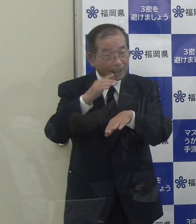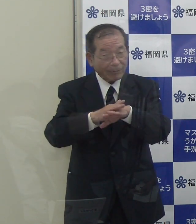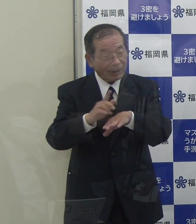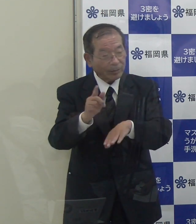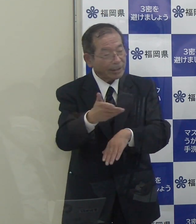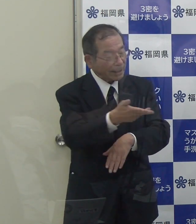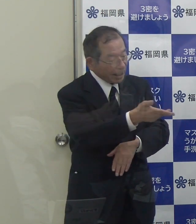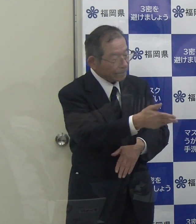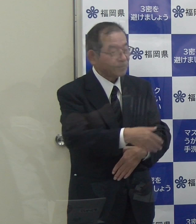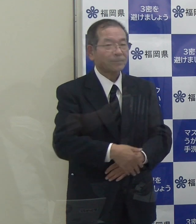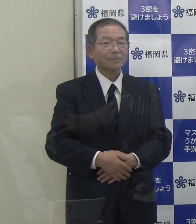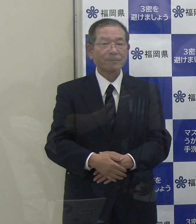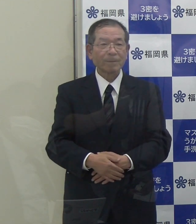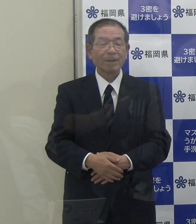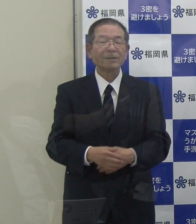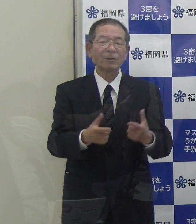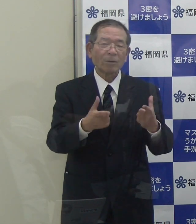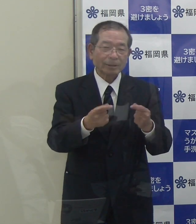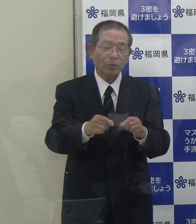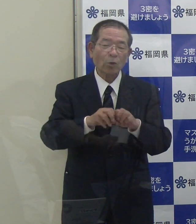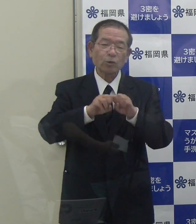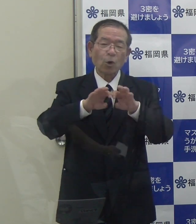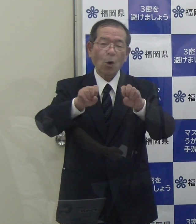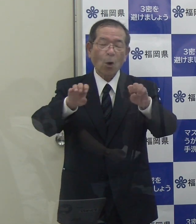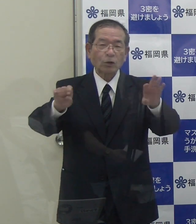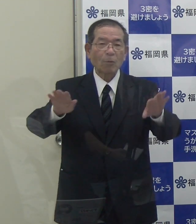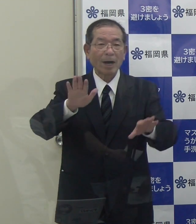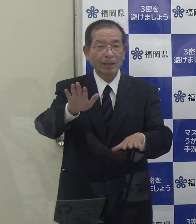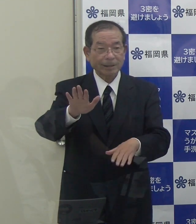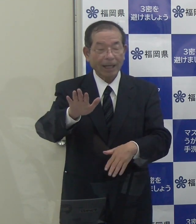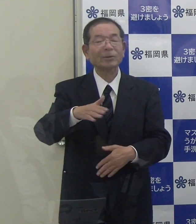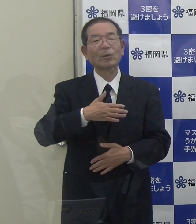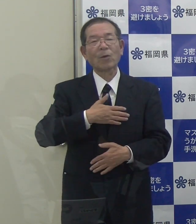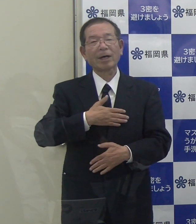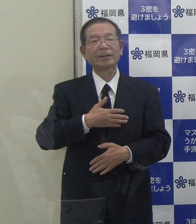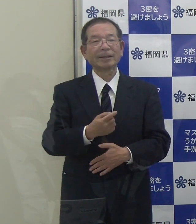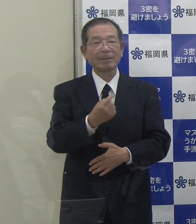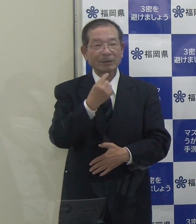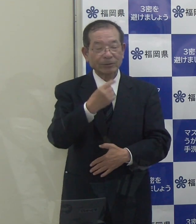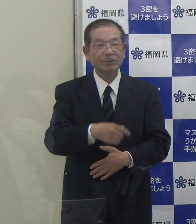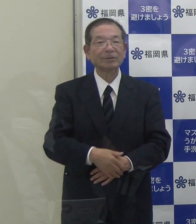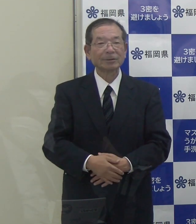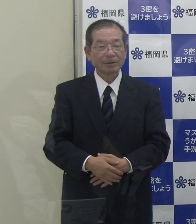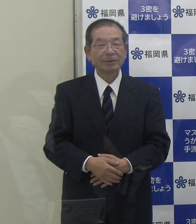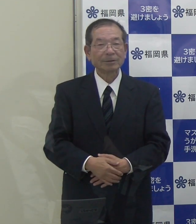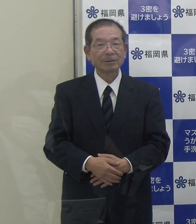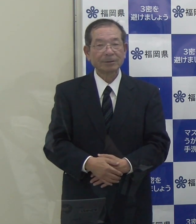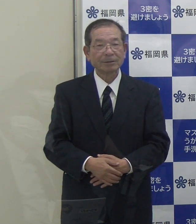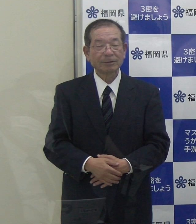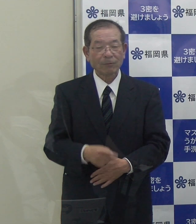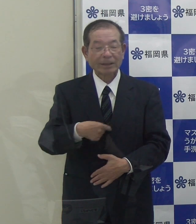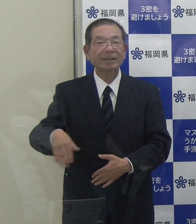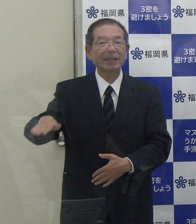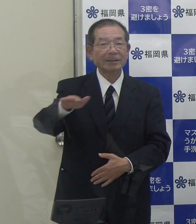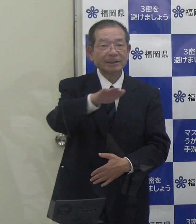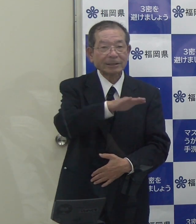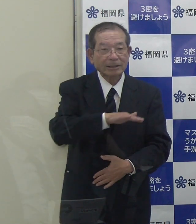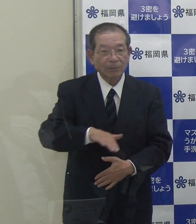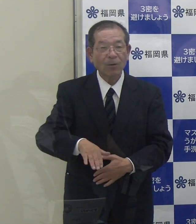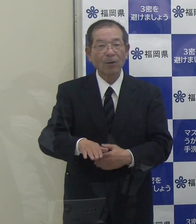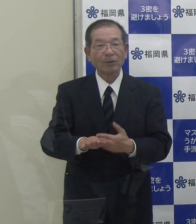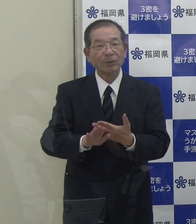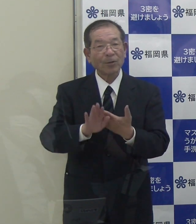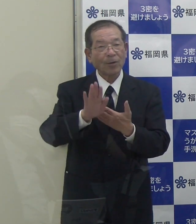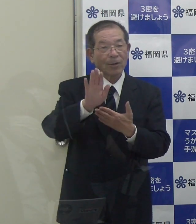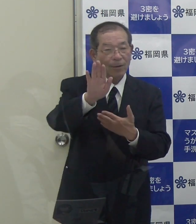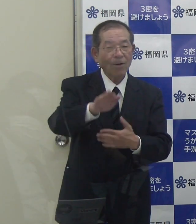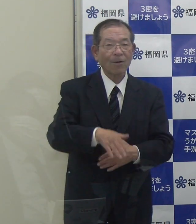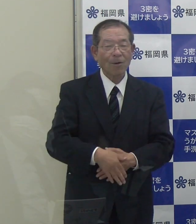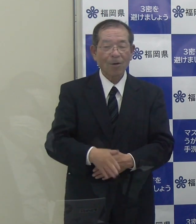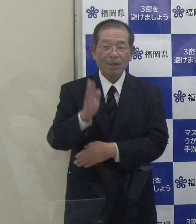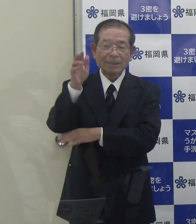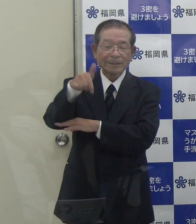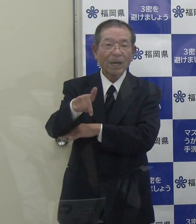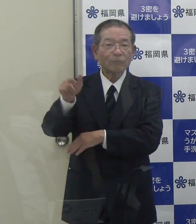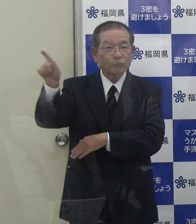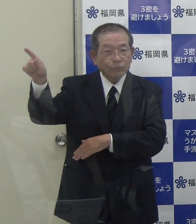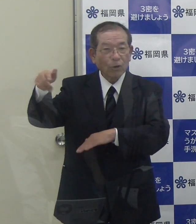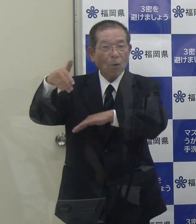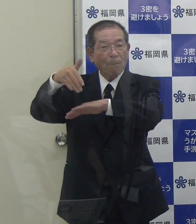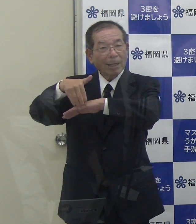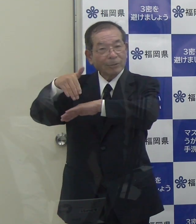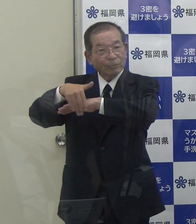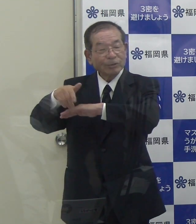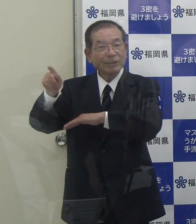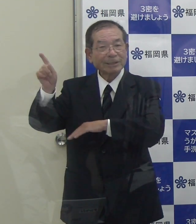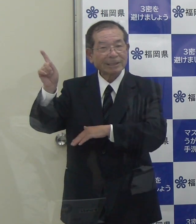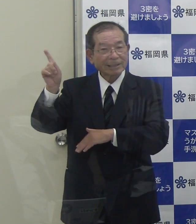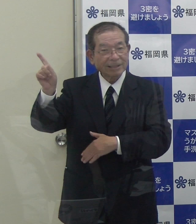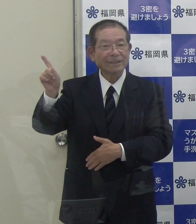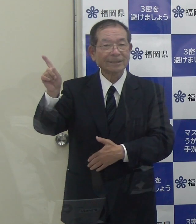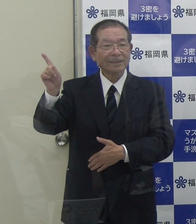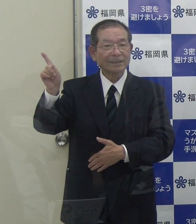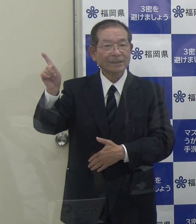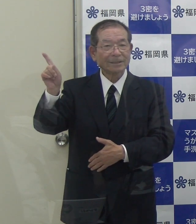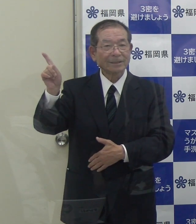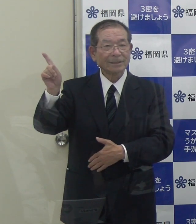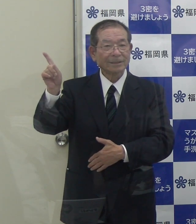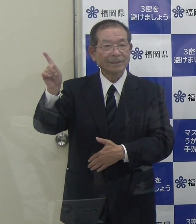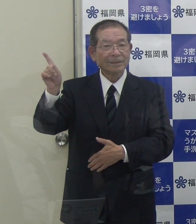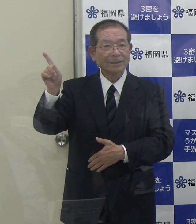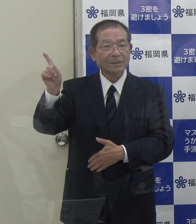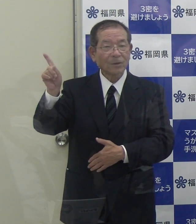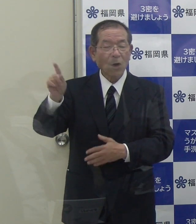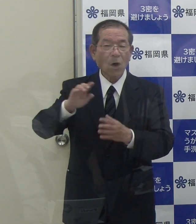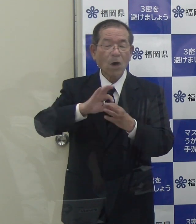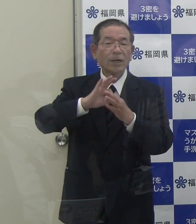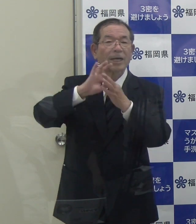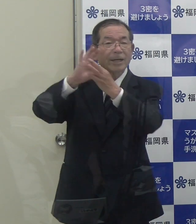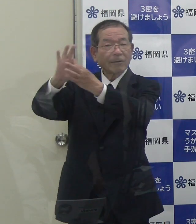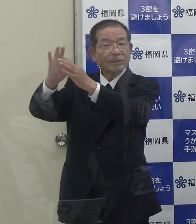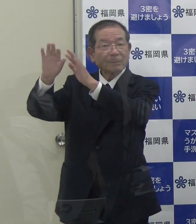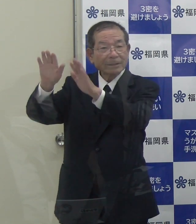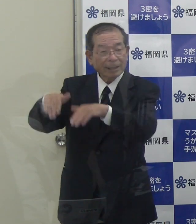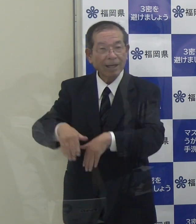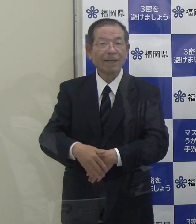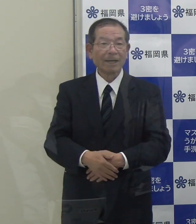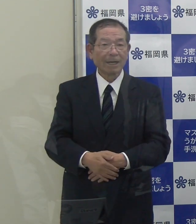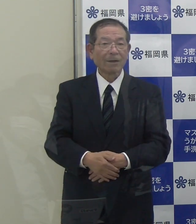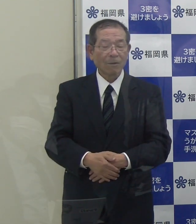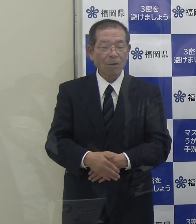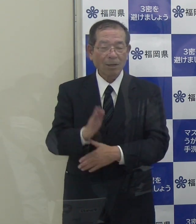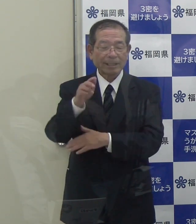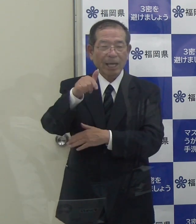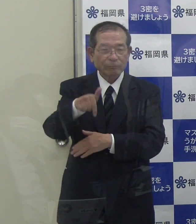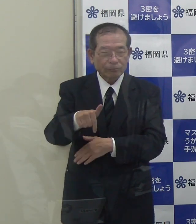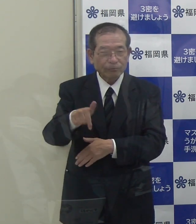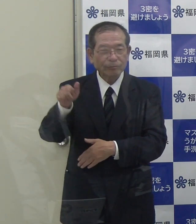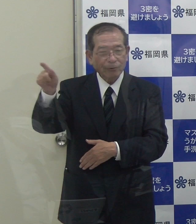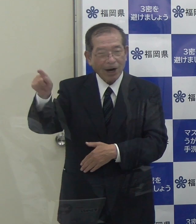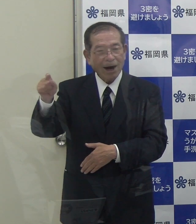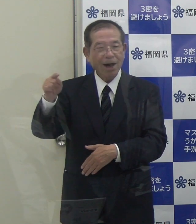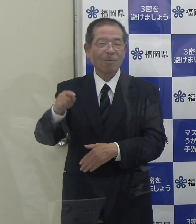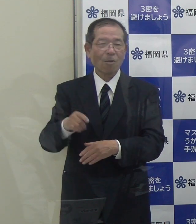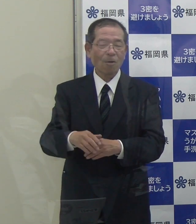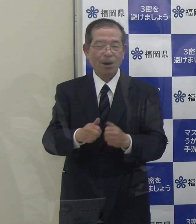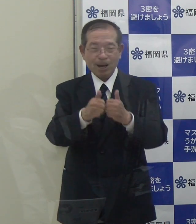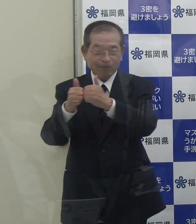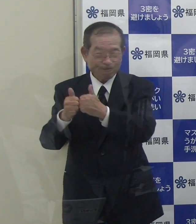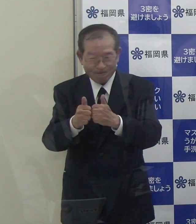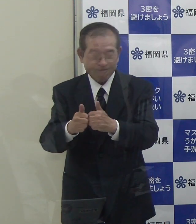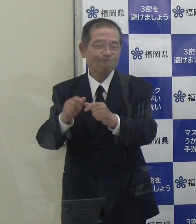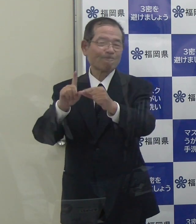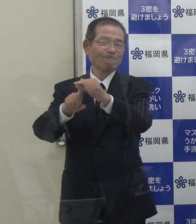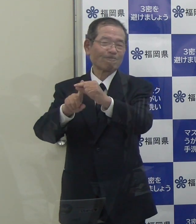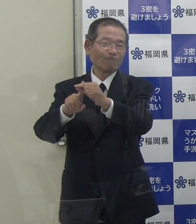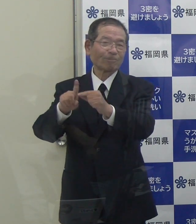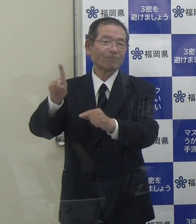（知事）そういった報道があったことは承知しています。本県もその後、政府の窓口にご連絡しましたが、政府での検討は現在も継続中ということですし、